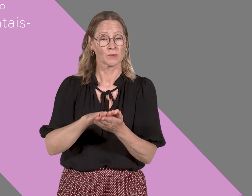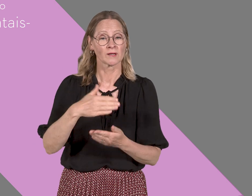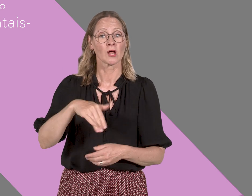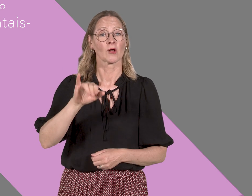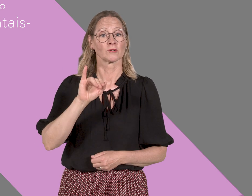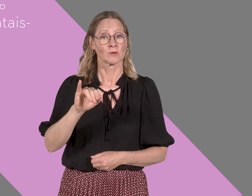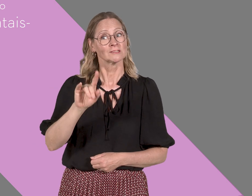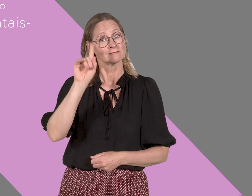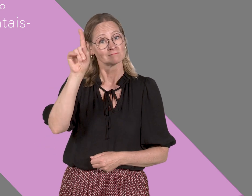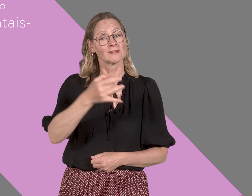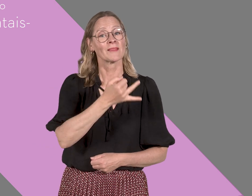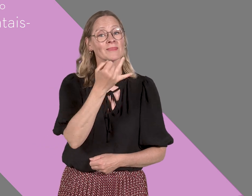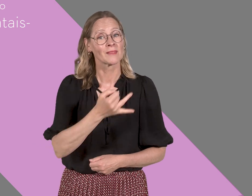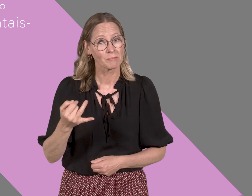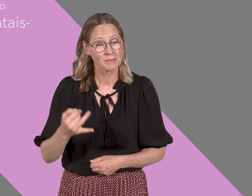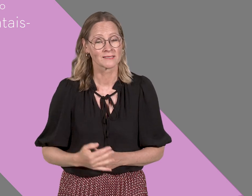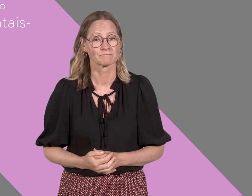klo 18.00 Tampereella.